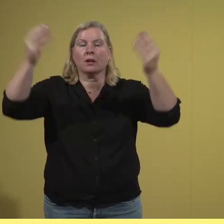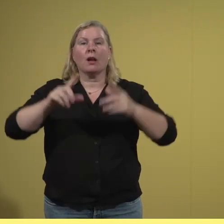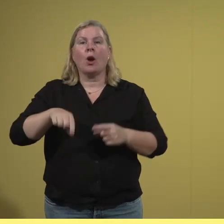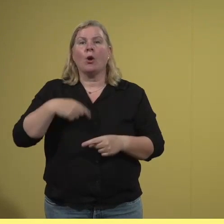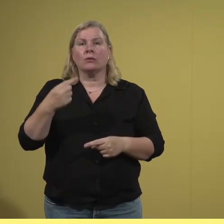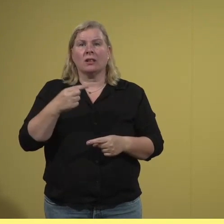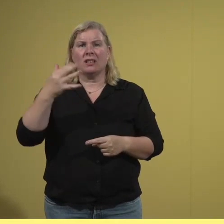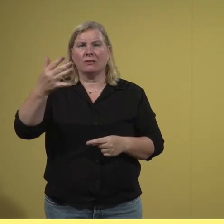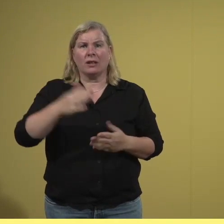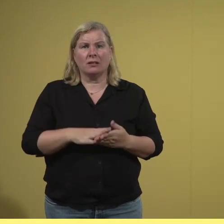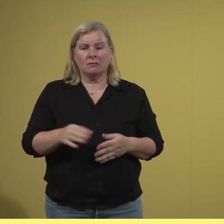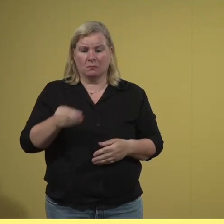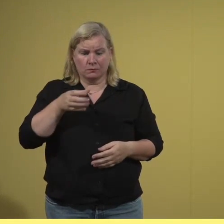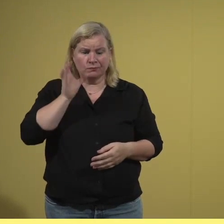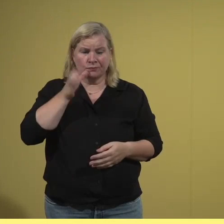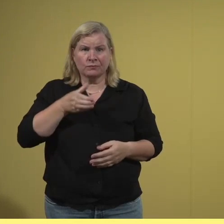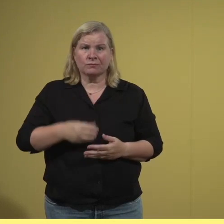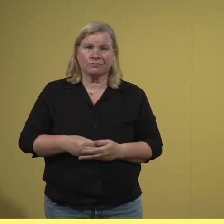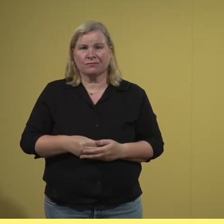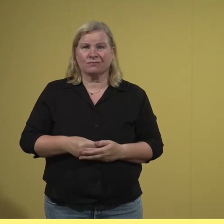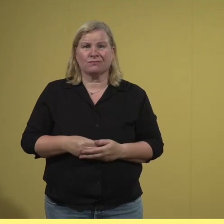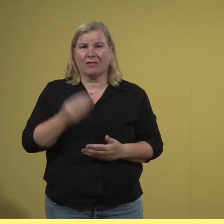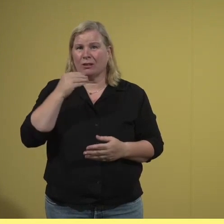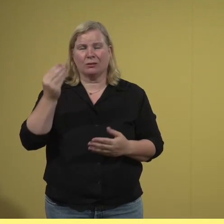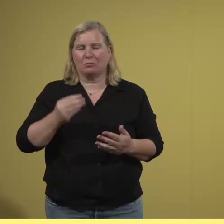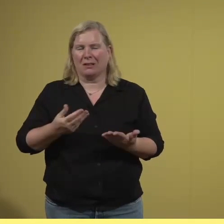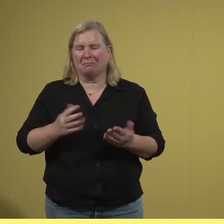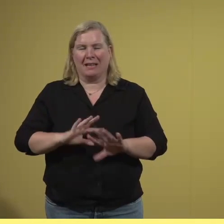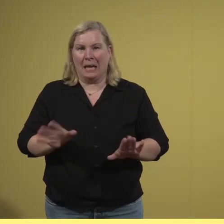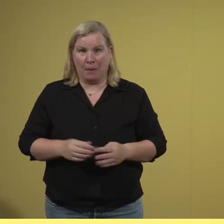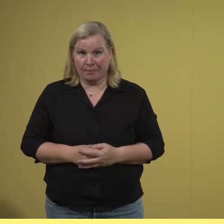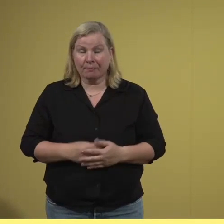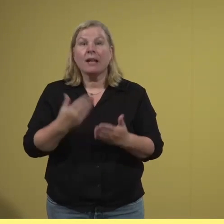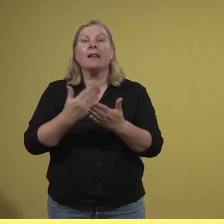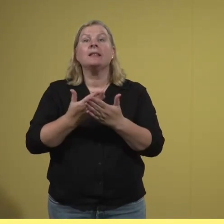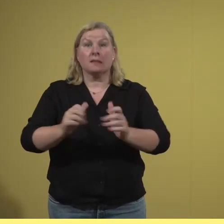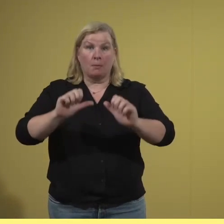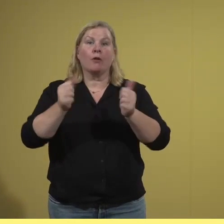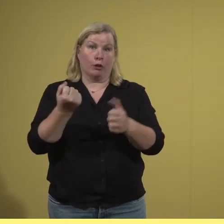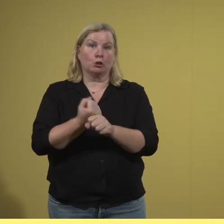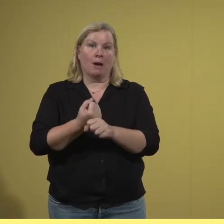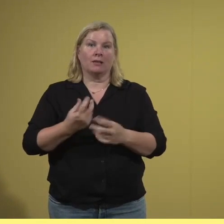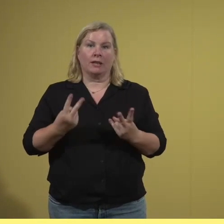Dann schmeckt's nicht mehr nach dem, was wir reingetan haben. Insofern immer frisch.